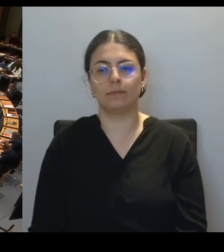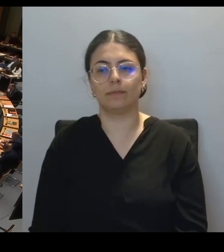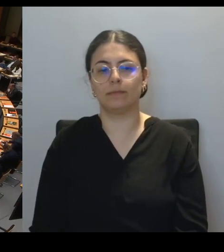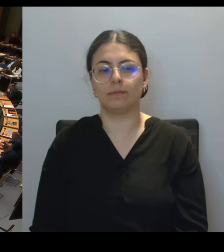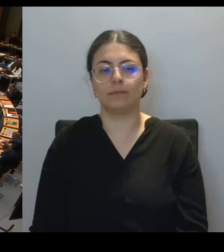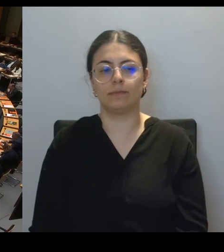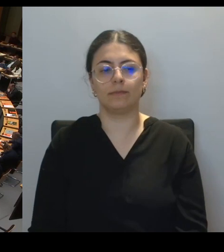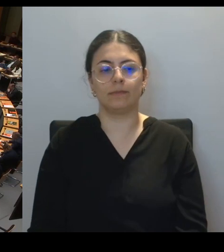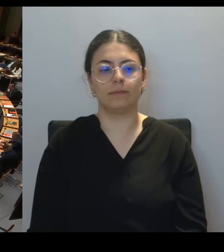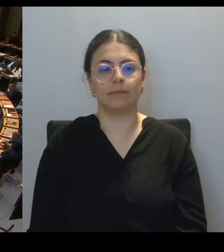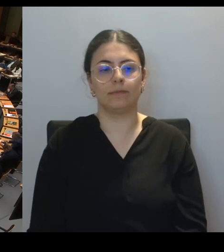Idealerweise.